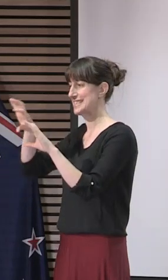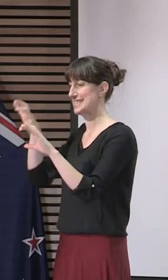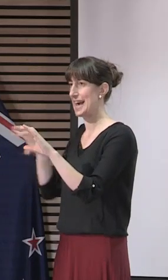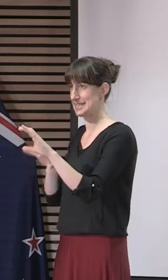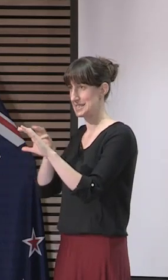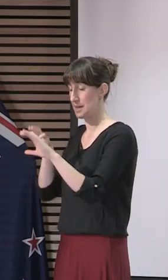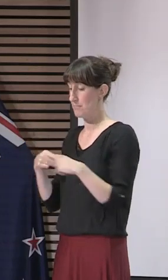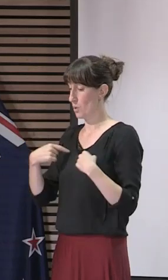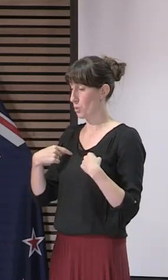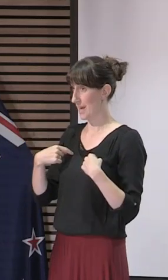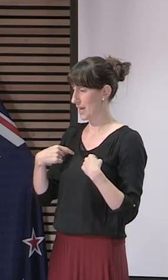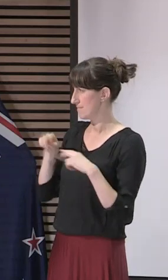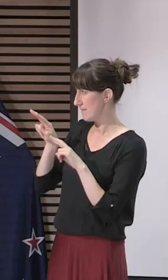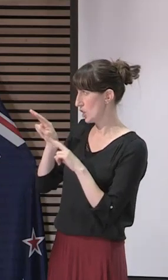Ko taua Ture Whaonga, i taku